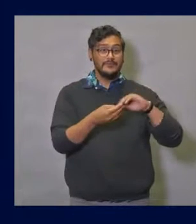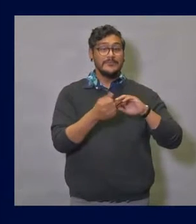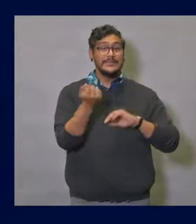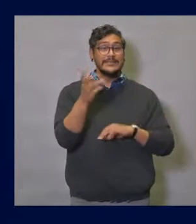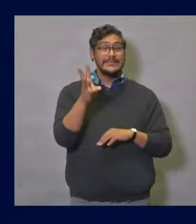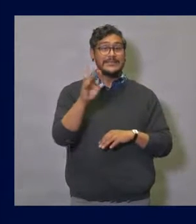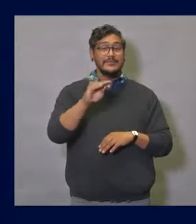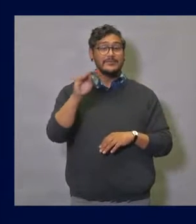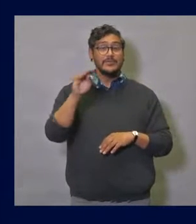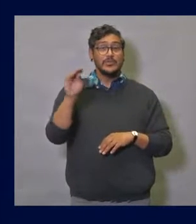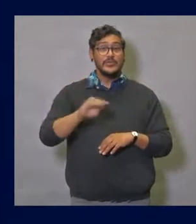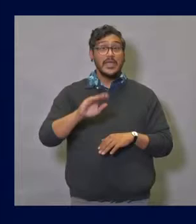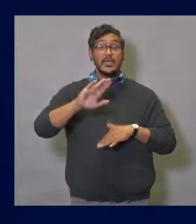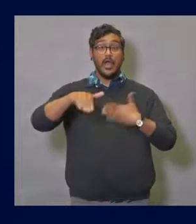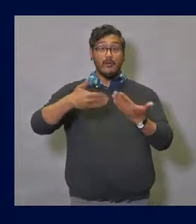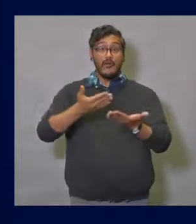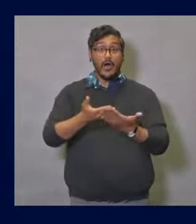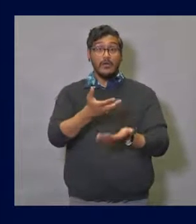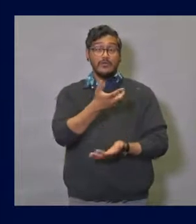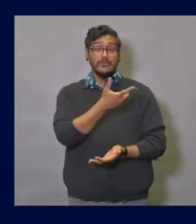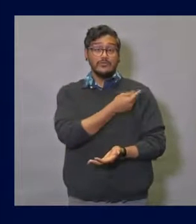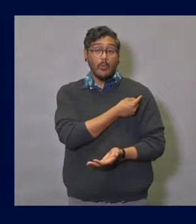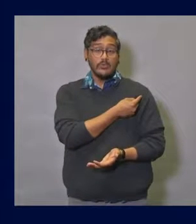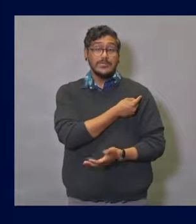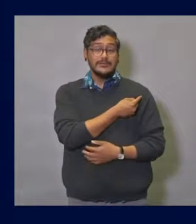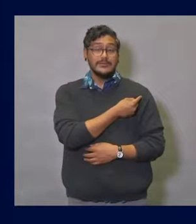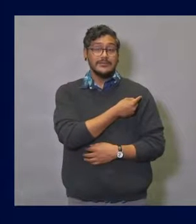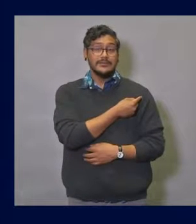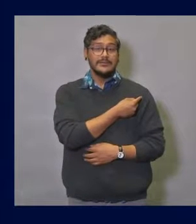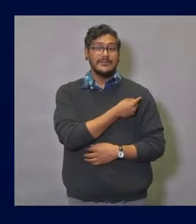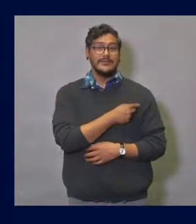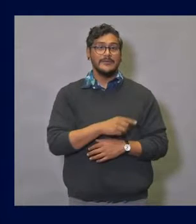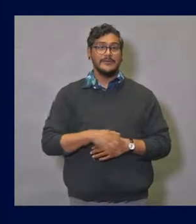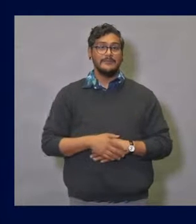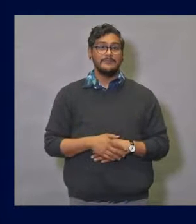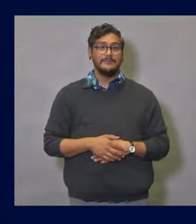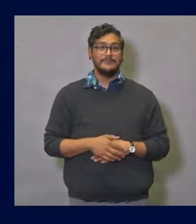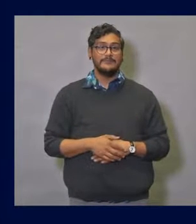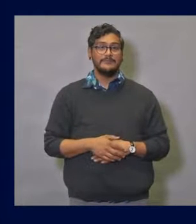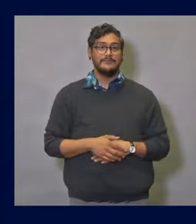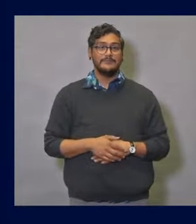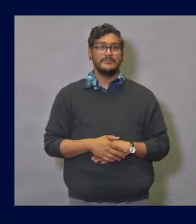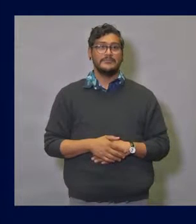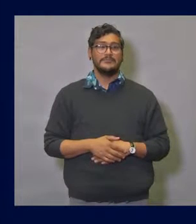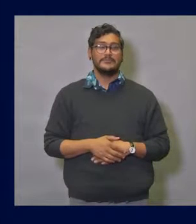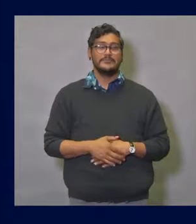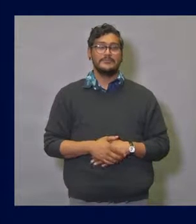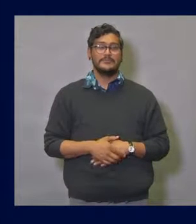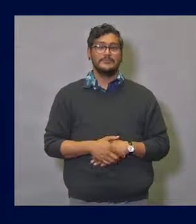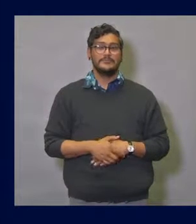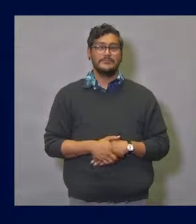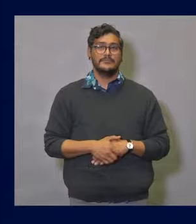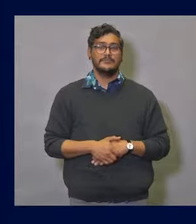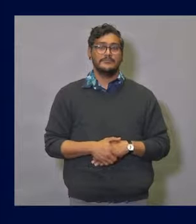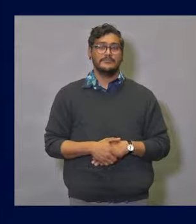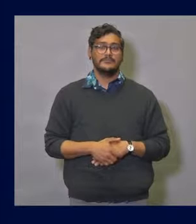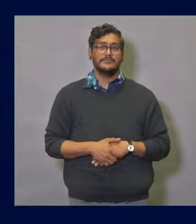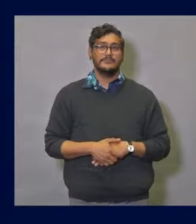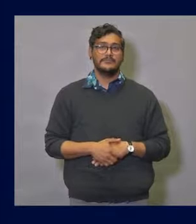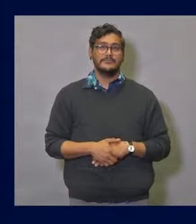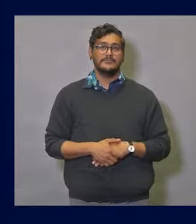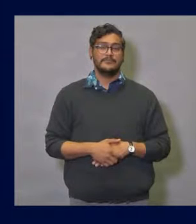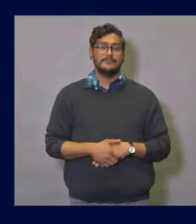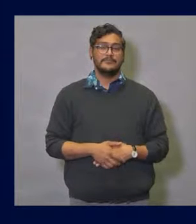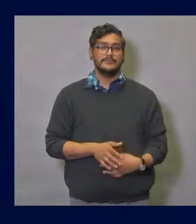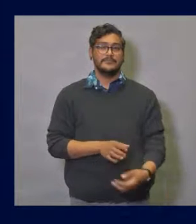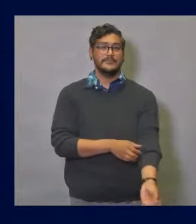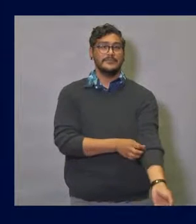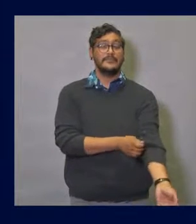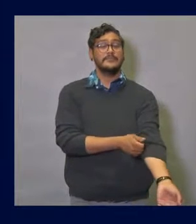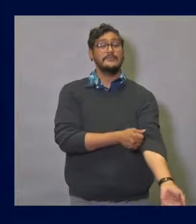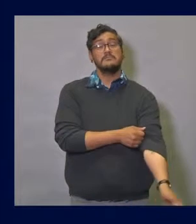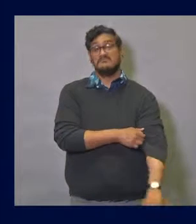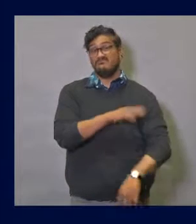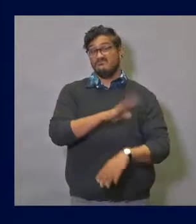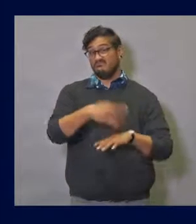RECIBIERON EL 16% DE LAS DOSIS